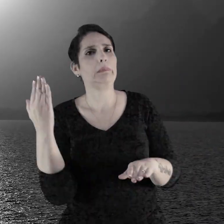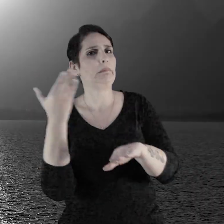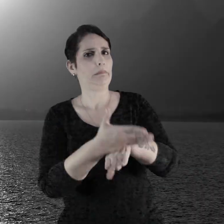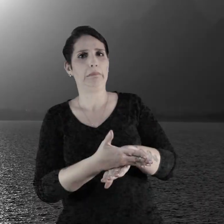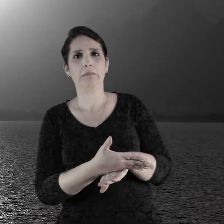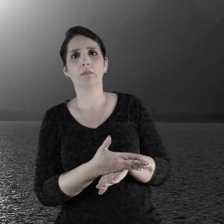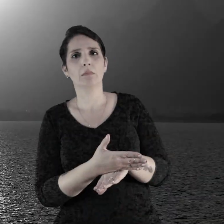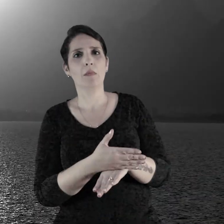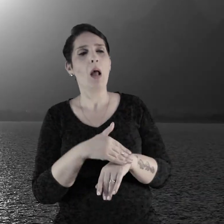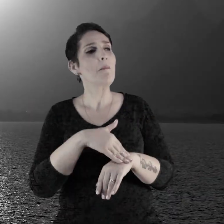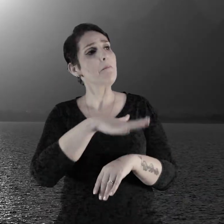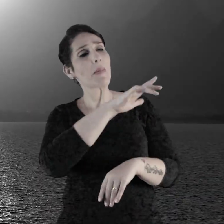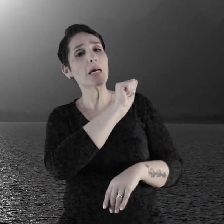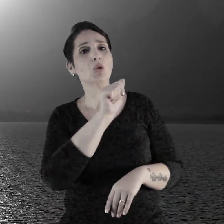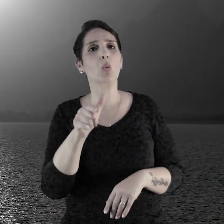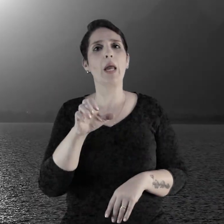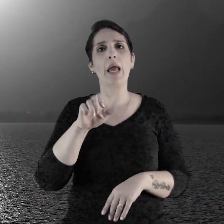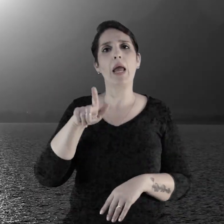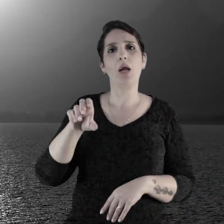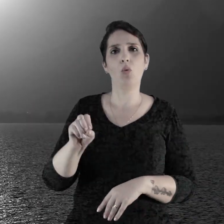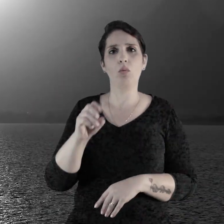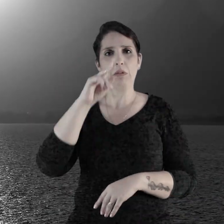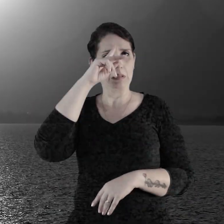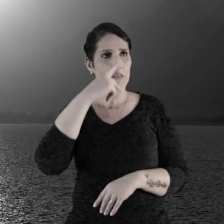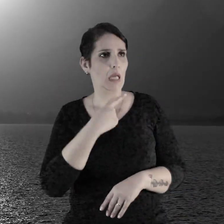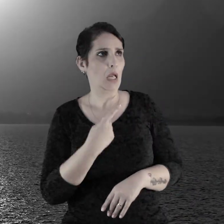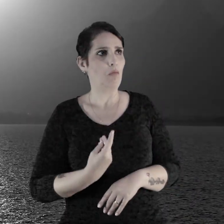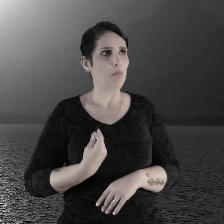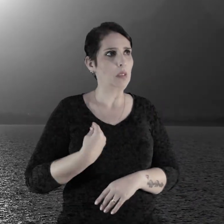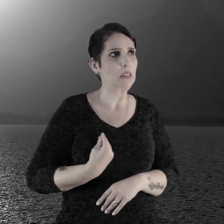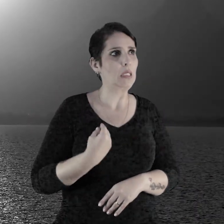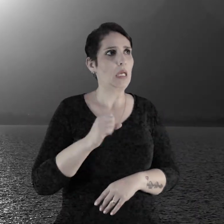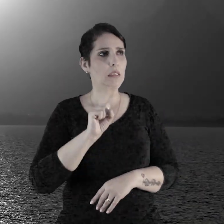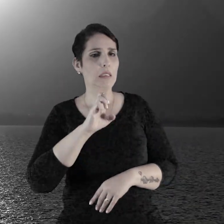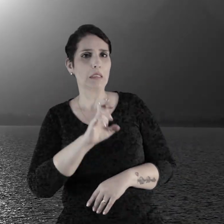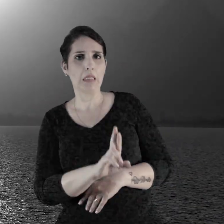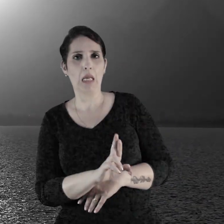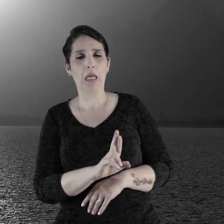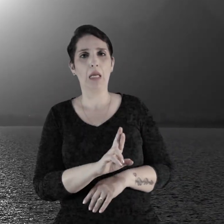Está além do ego, Self, presença, ser e não ser,